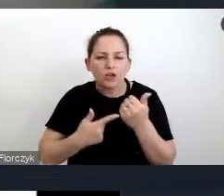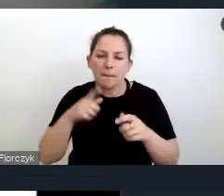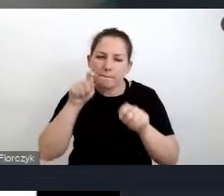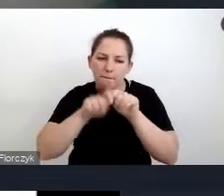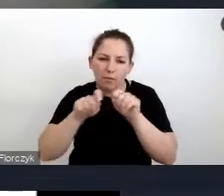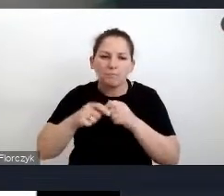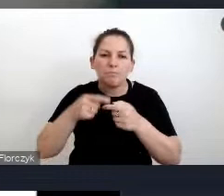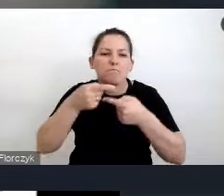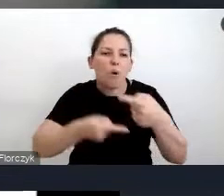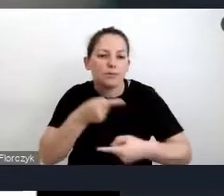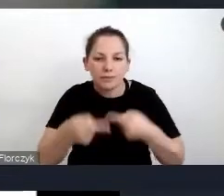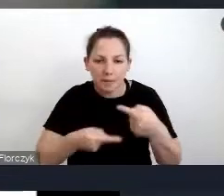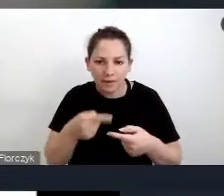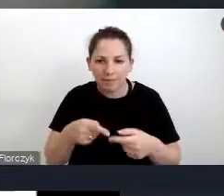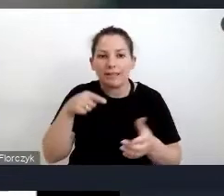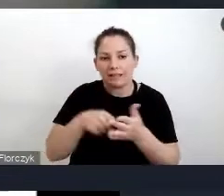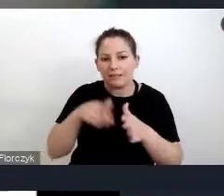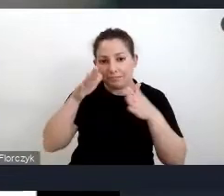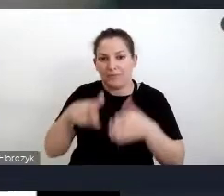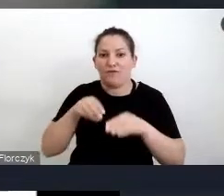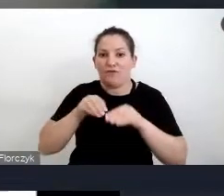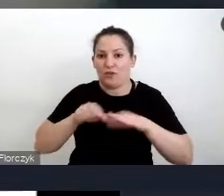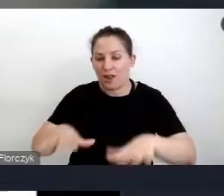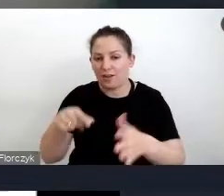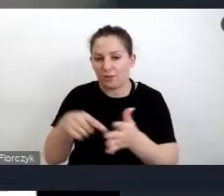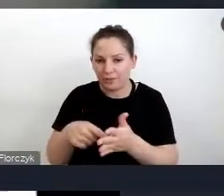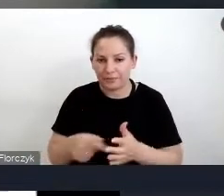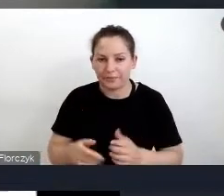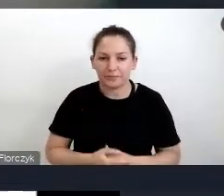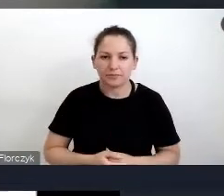i właśnie tym zajmujemy się w ramach sieci Global Goals for Cities.